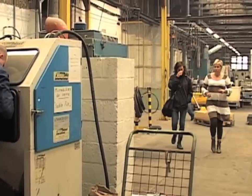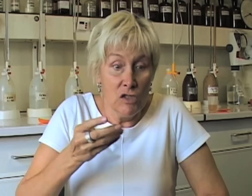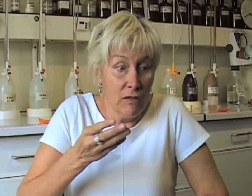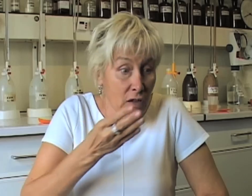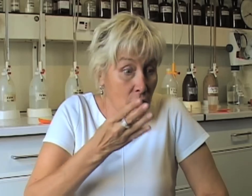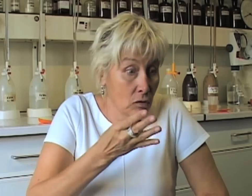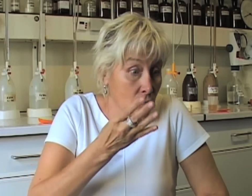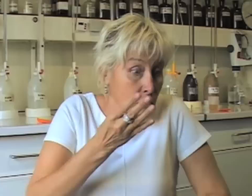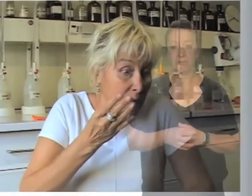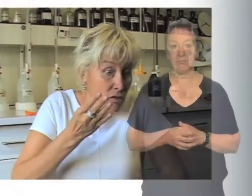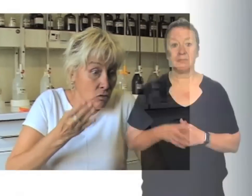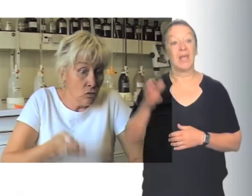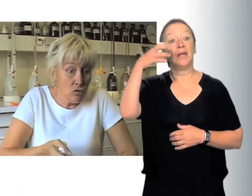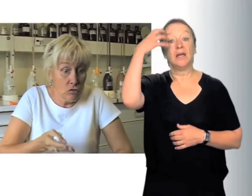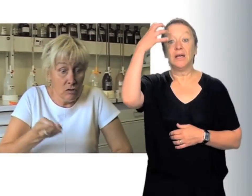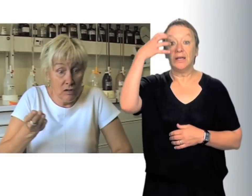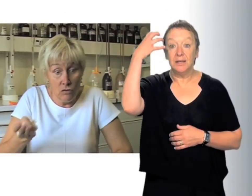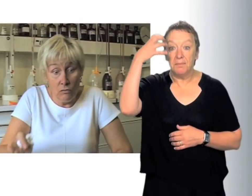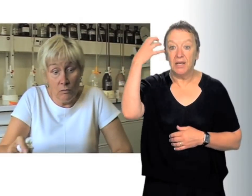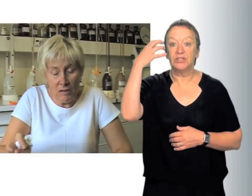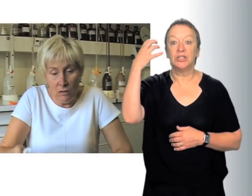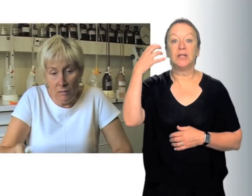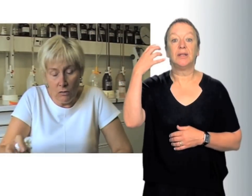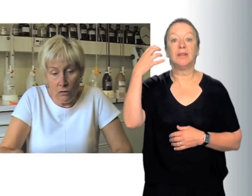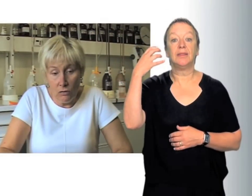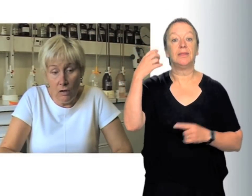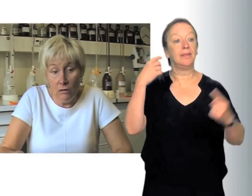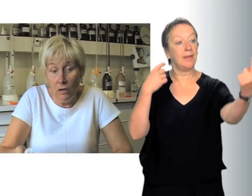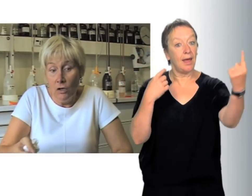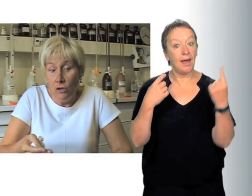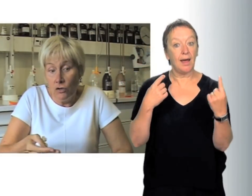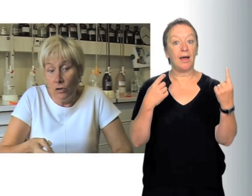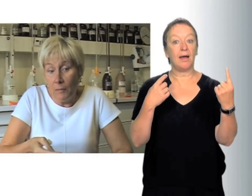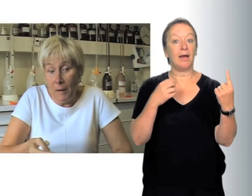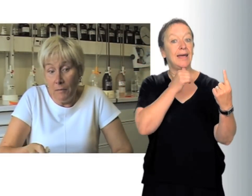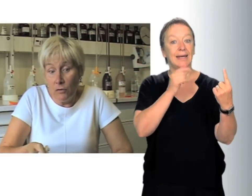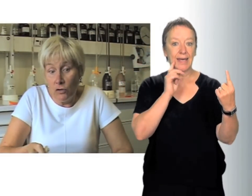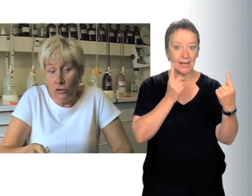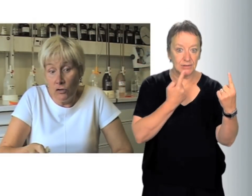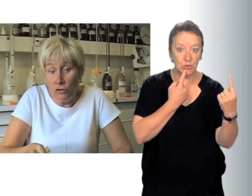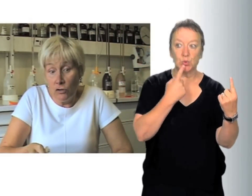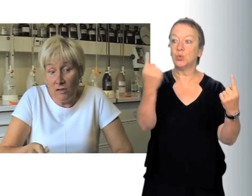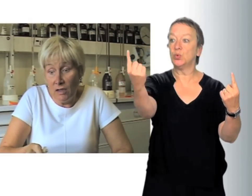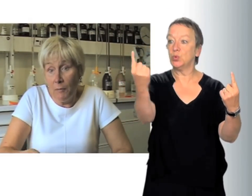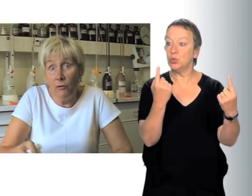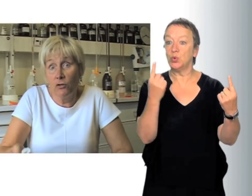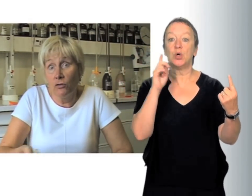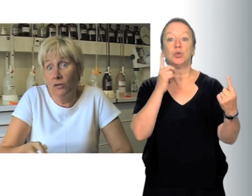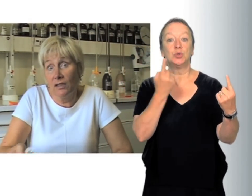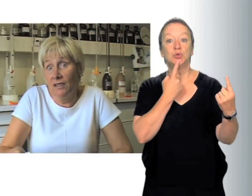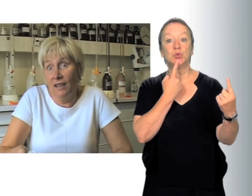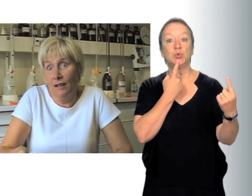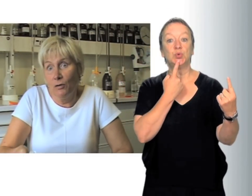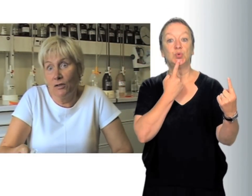Si j'étais face à une personne entendante et malentendante je ne choisirais pas en fonction de ce critère-là.